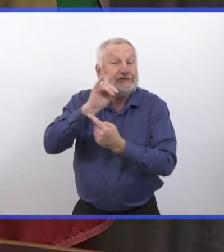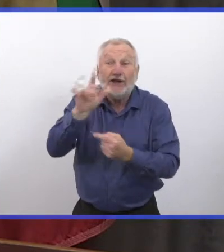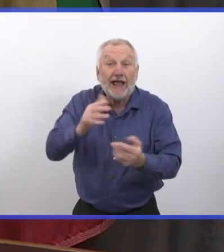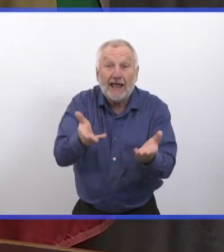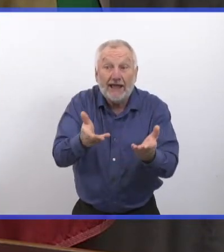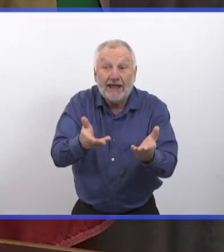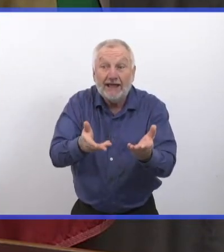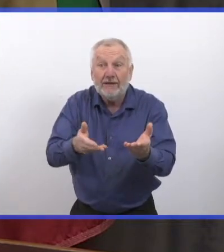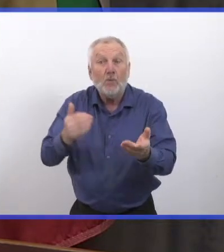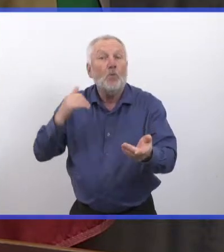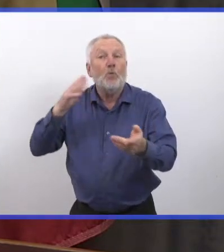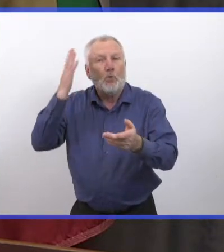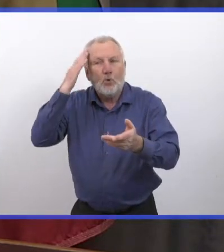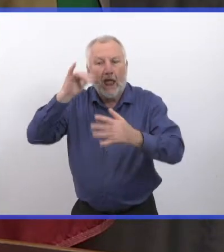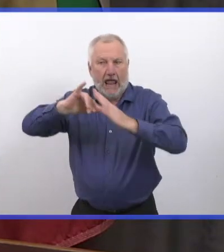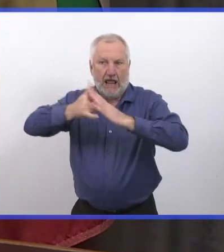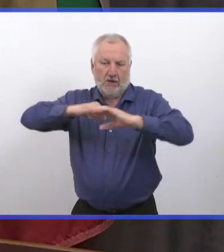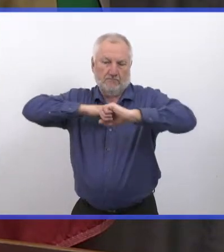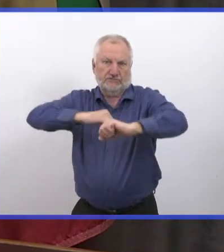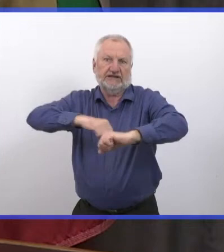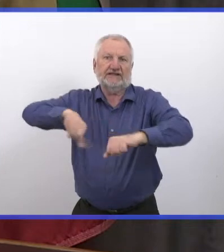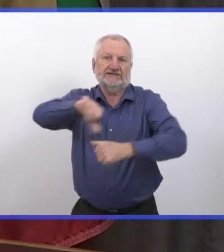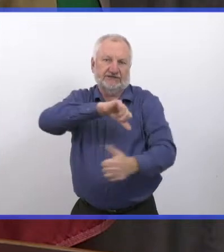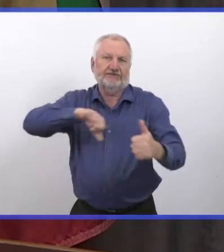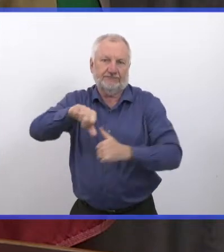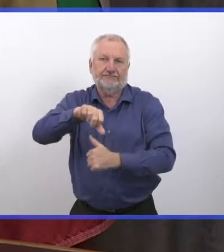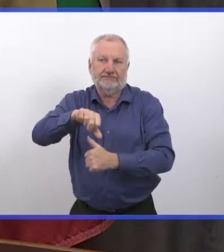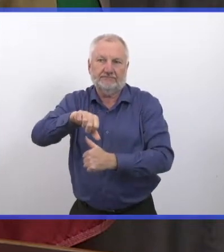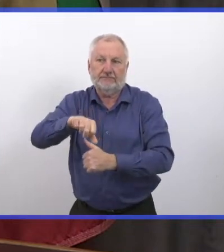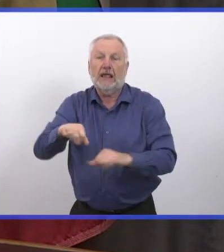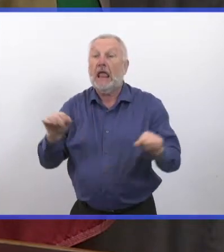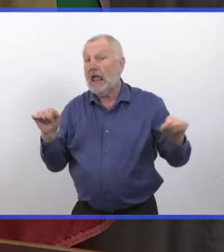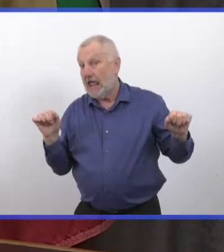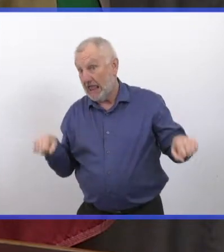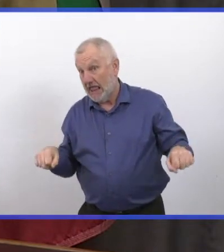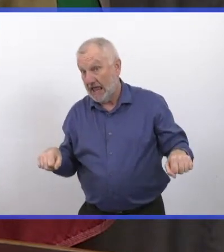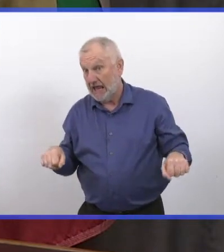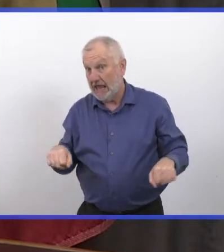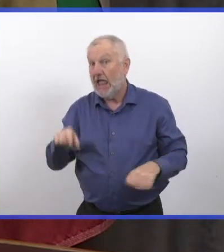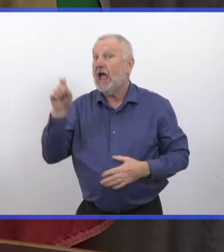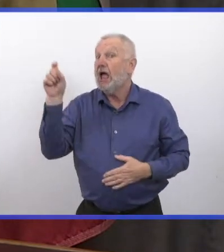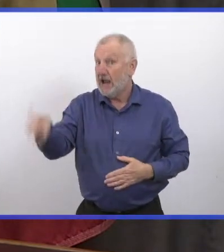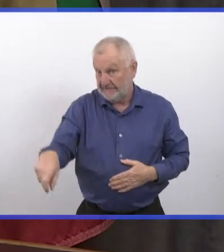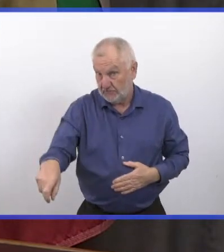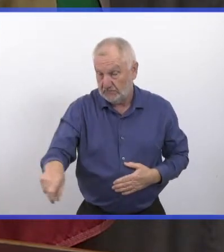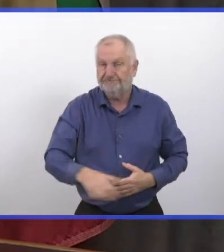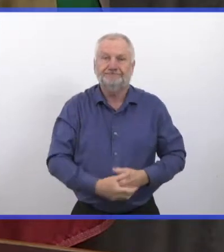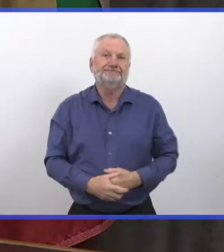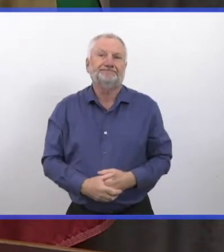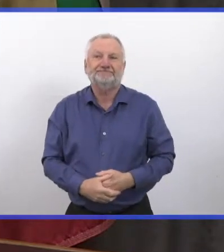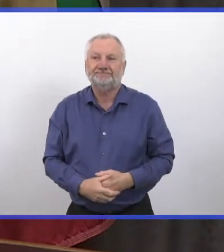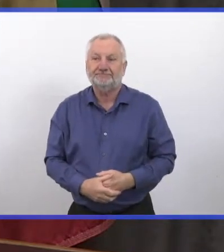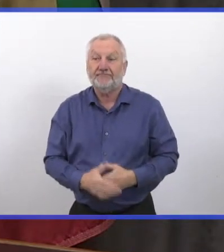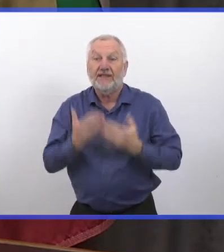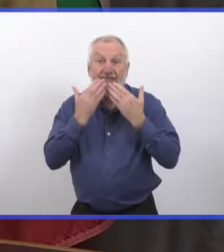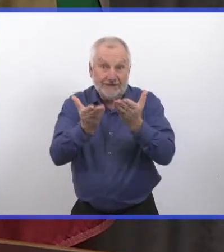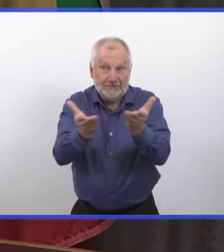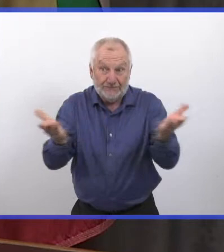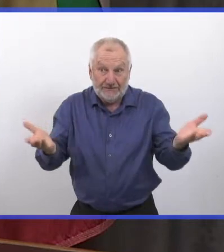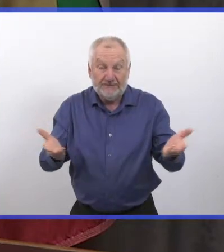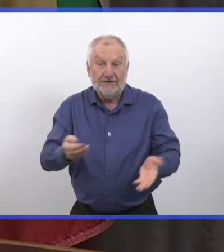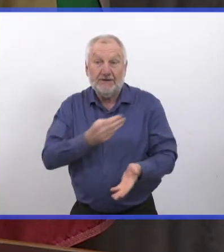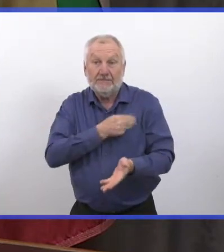Il existe beaucoup d'autres virus, comme l’adénovirus, le rhinovirus et le virus de la grippe, pour ne nommer que ceux-là